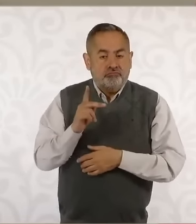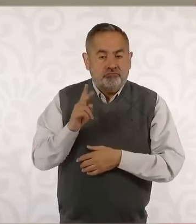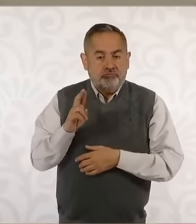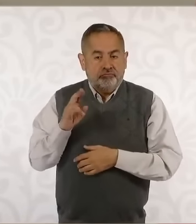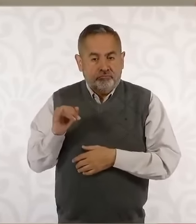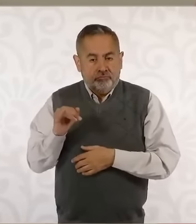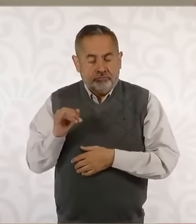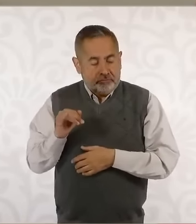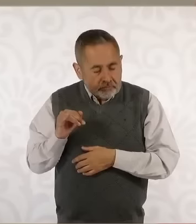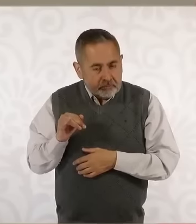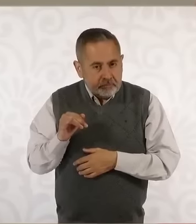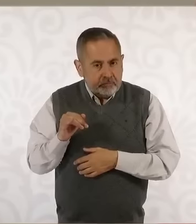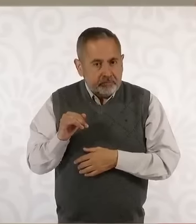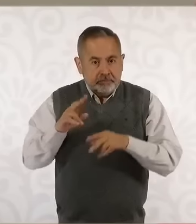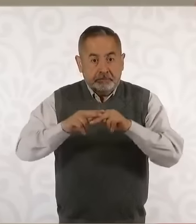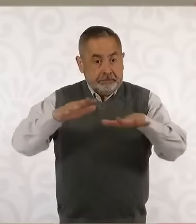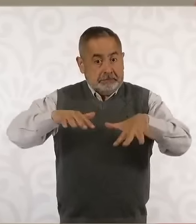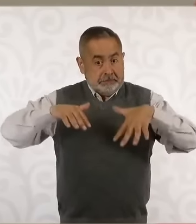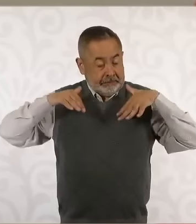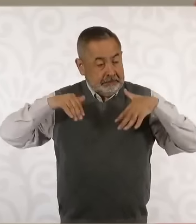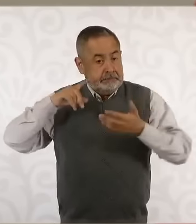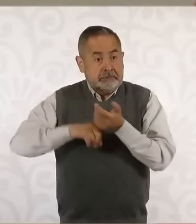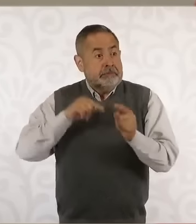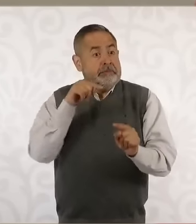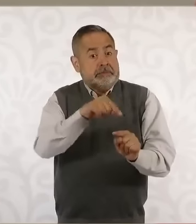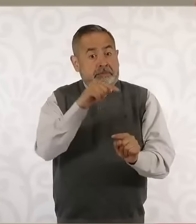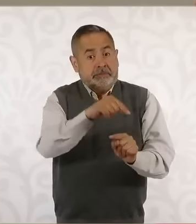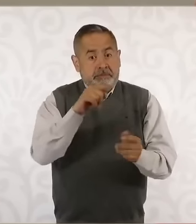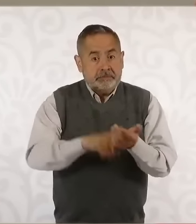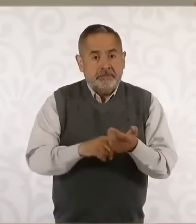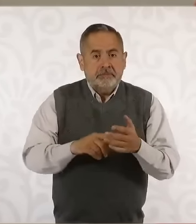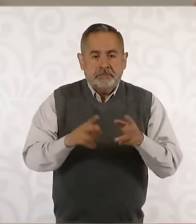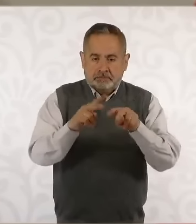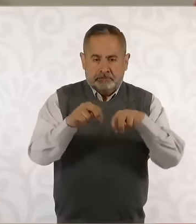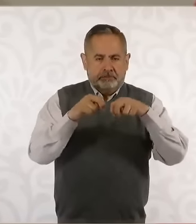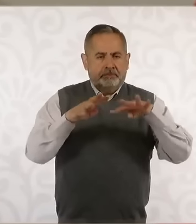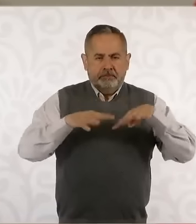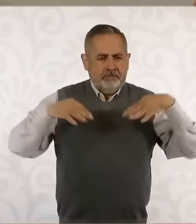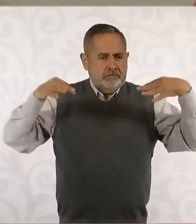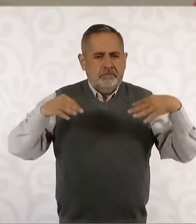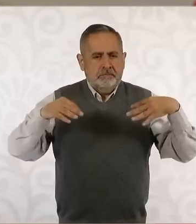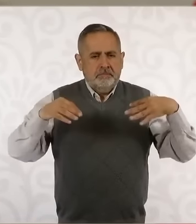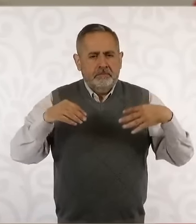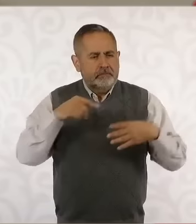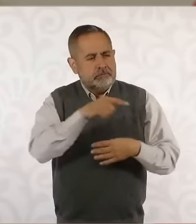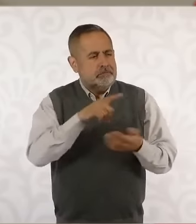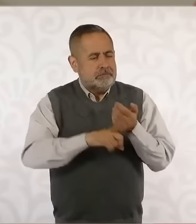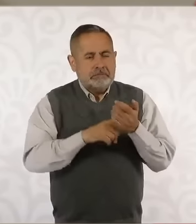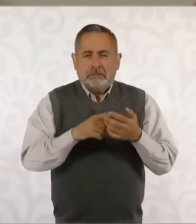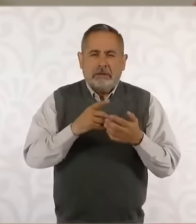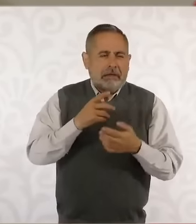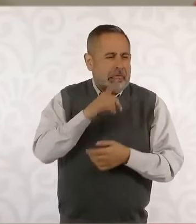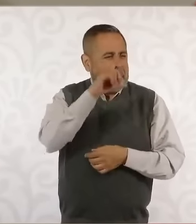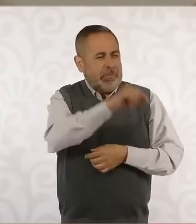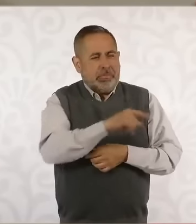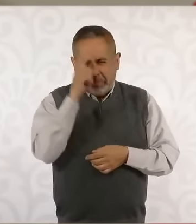cierto, en tribuna el parlamentario se trata del plurinominal Porril y pusilánime Carlos Mancilla,